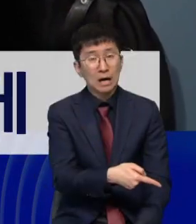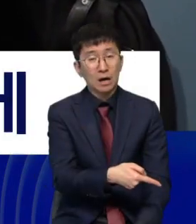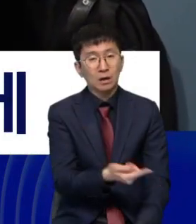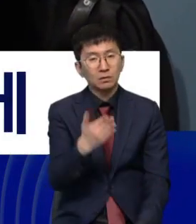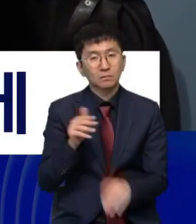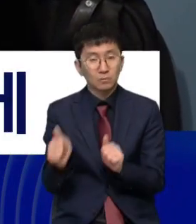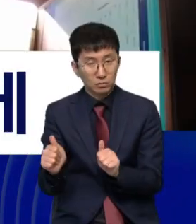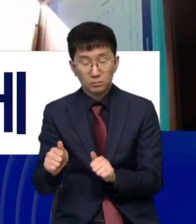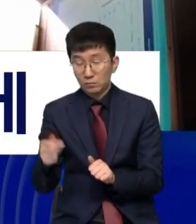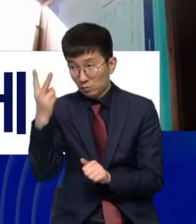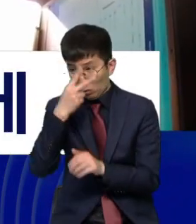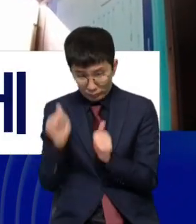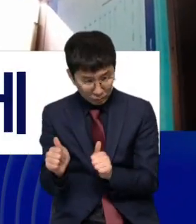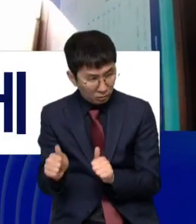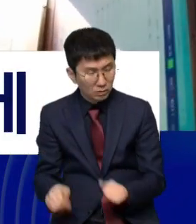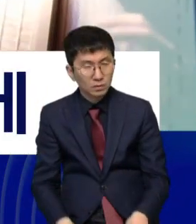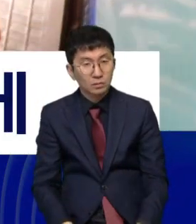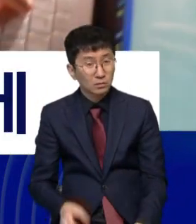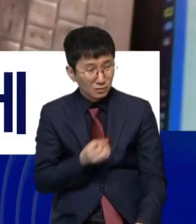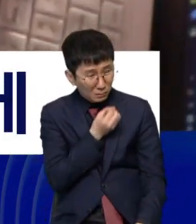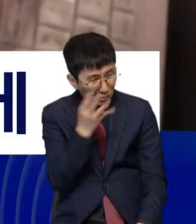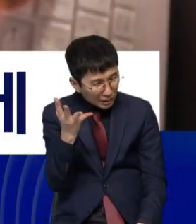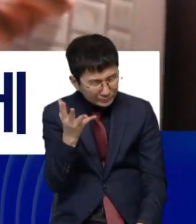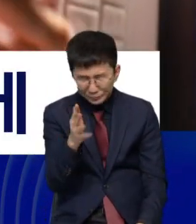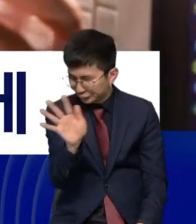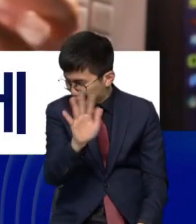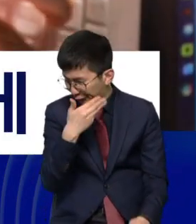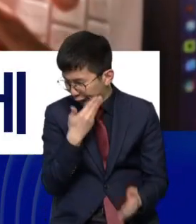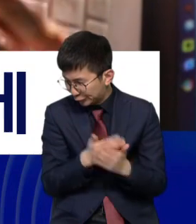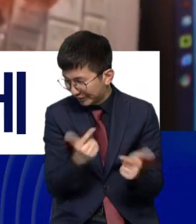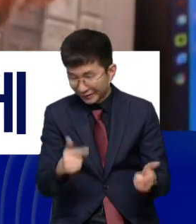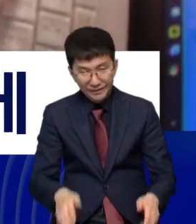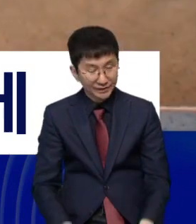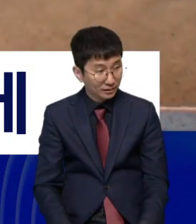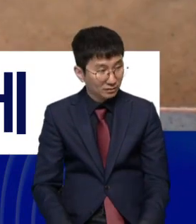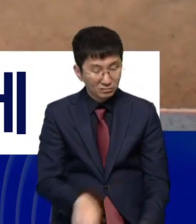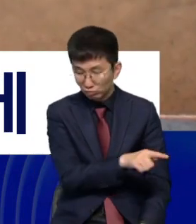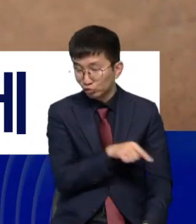그런데 법원이나 검찰은 이런 공익신고의